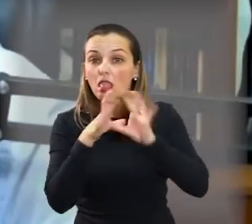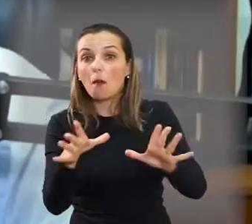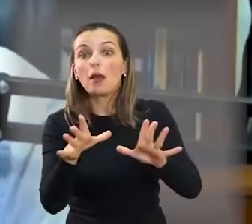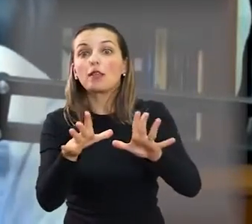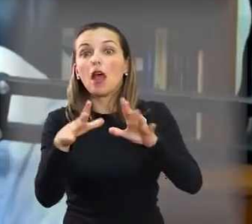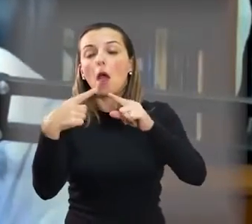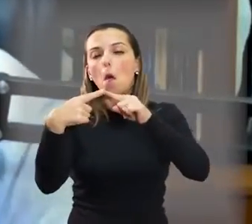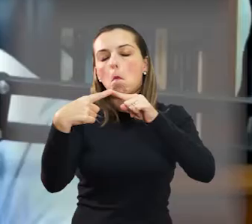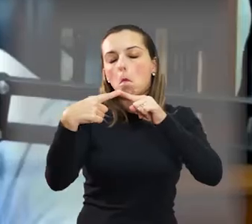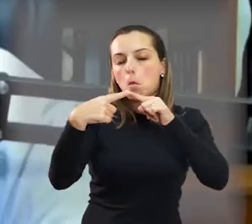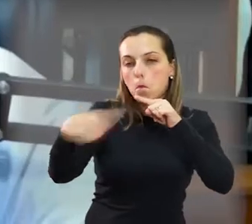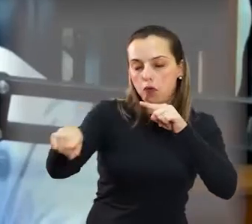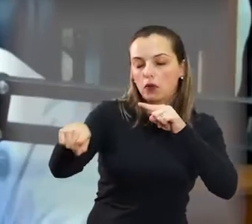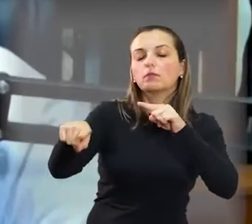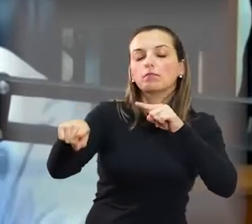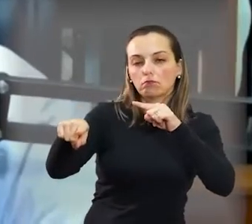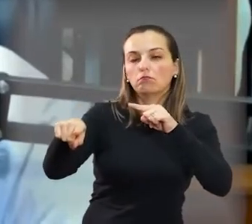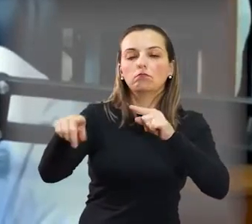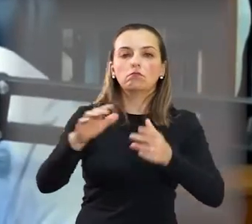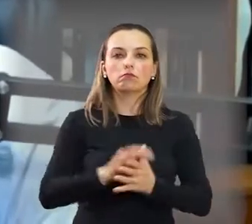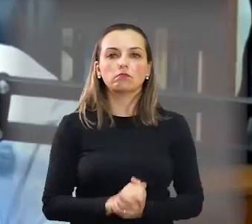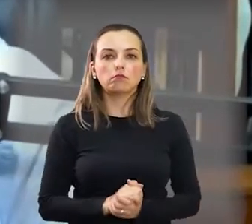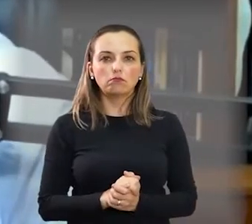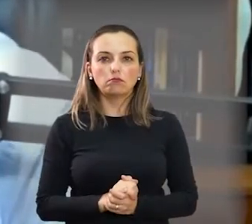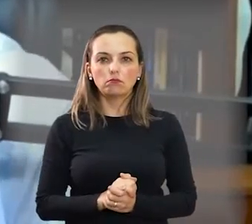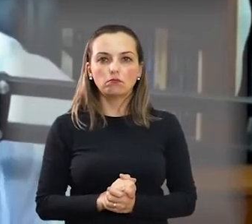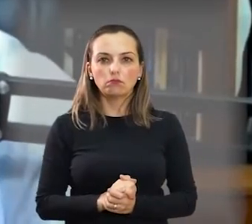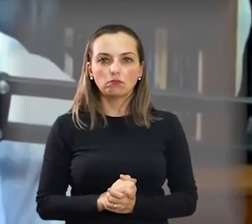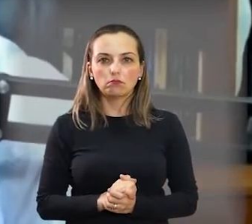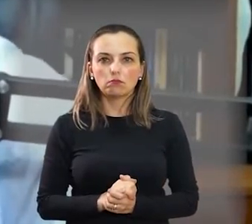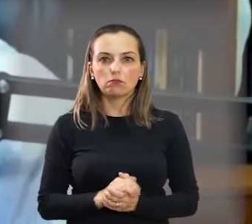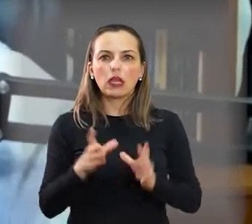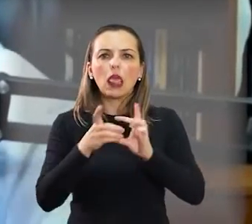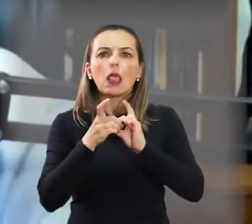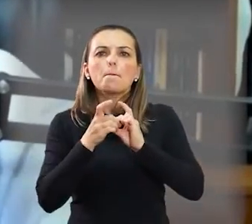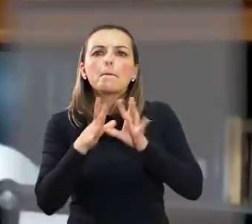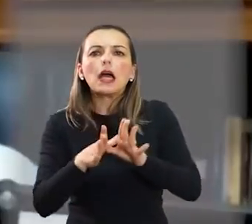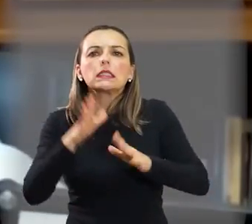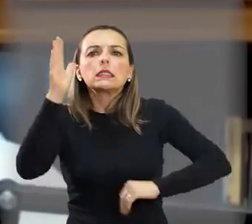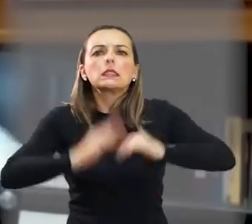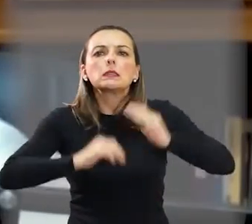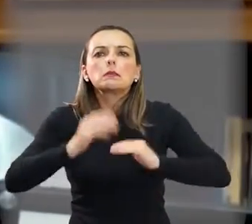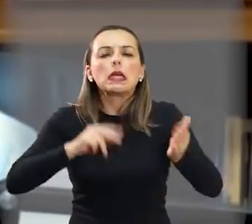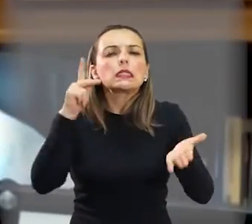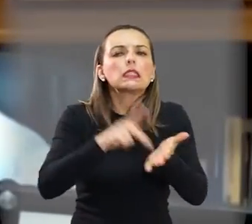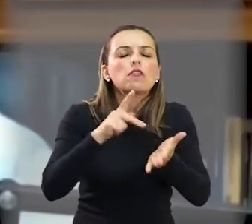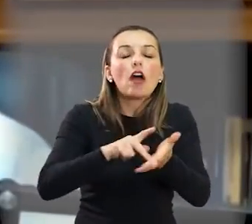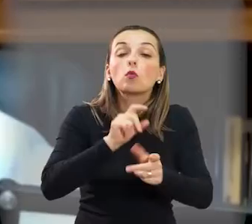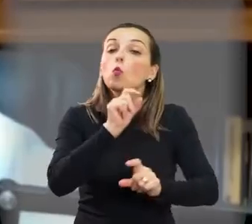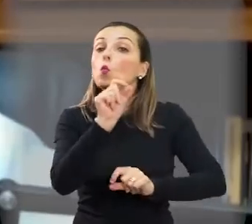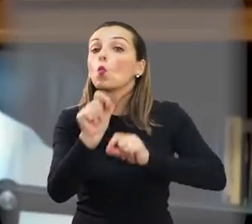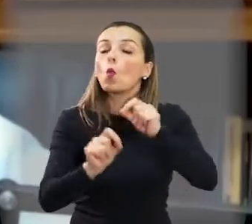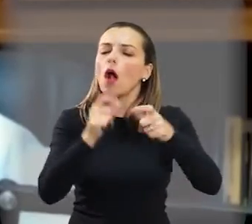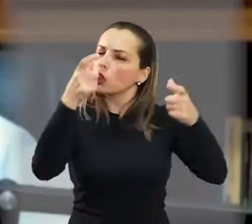coisa que vá nesse sentido, é acima de tudo um ato antidemocrático. Ele foi além ao dizer onde a democracia